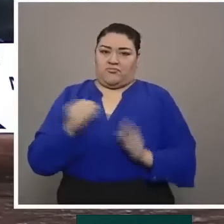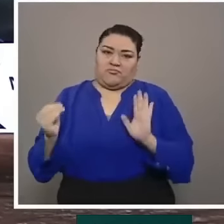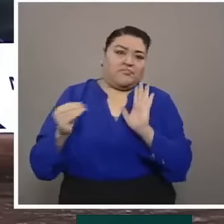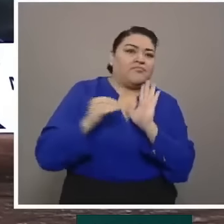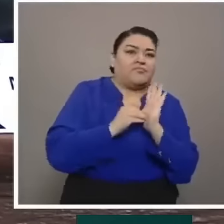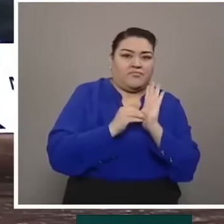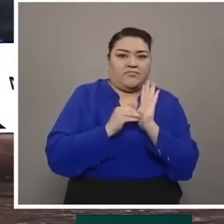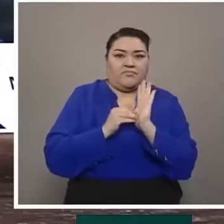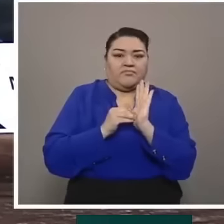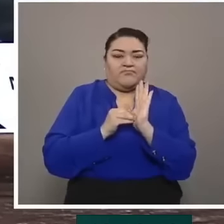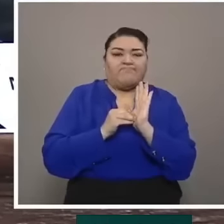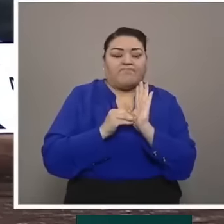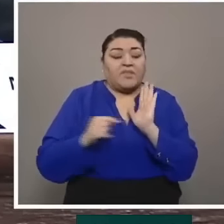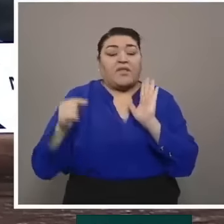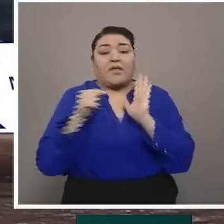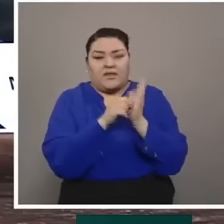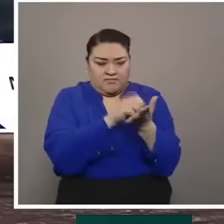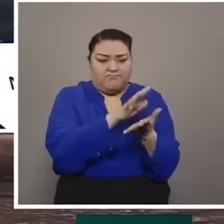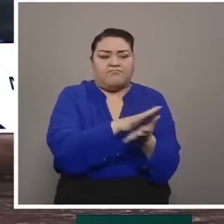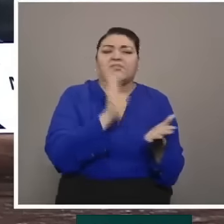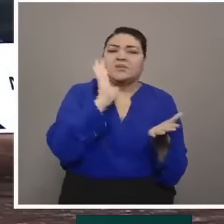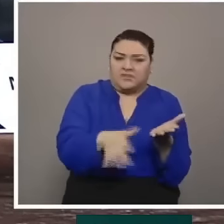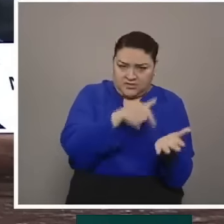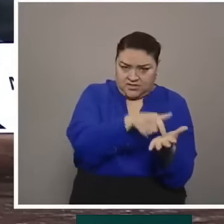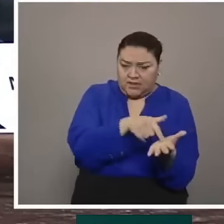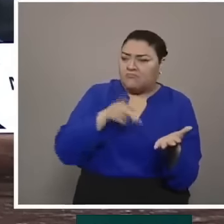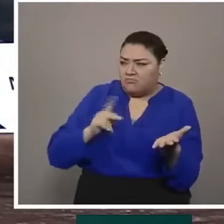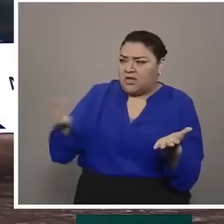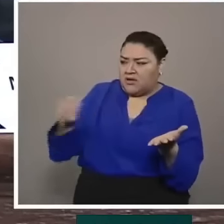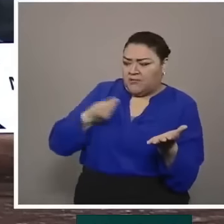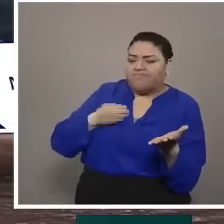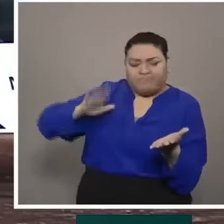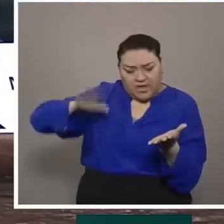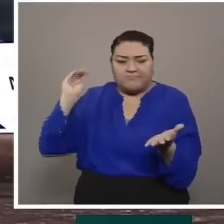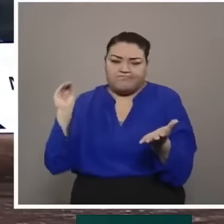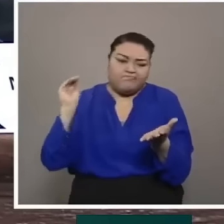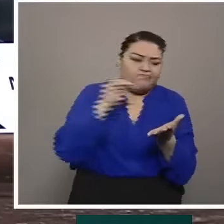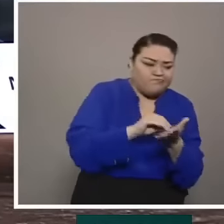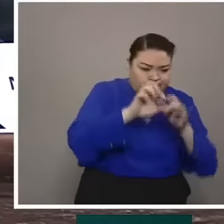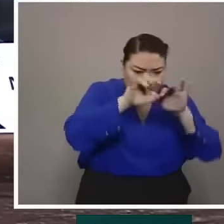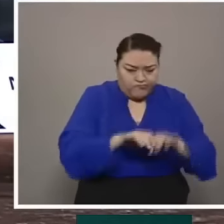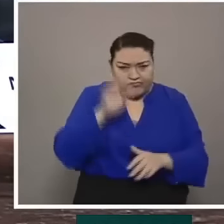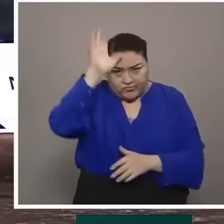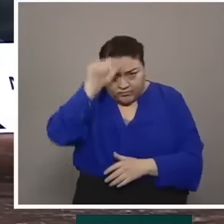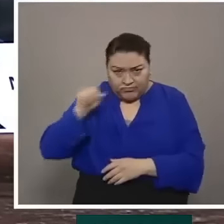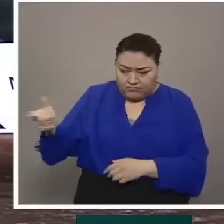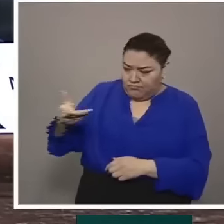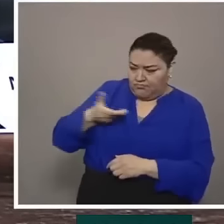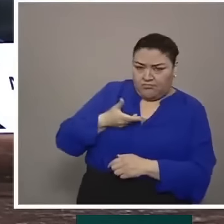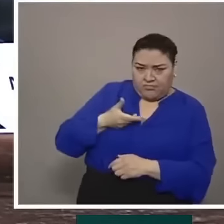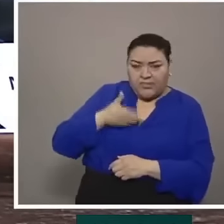el proyecto, sin embargo vamos a reforzarlo como lo solicita el Centro de Derechos Humanos de la